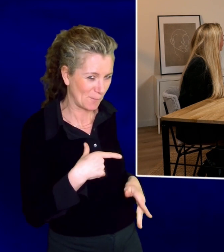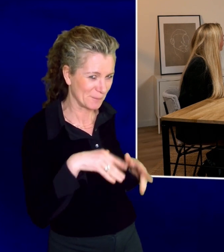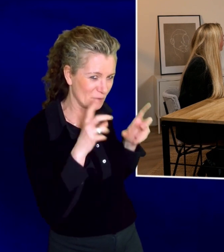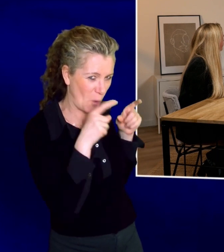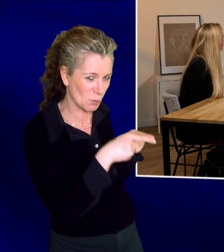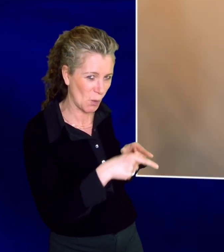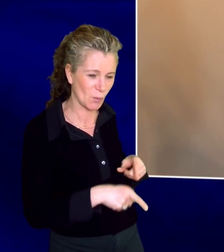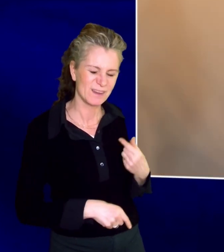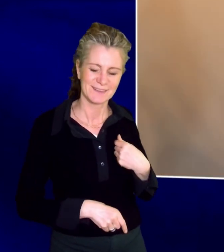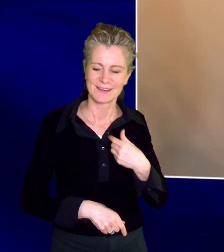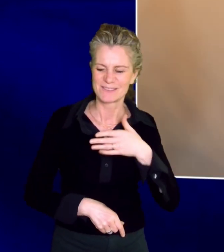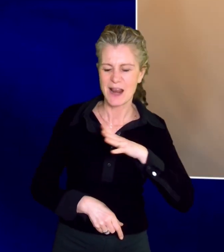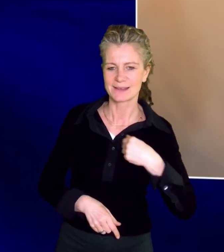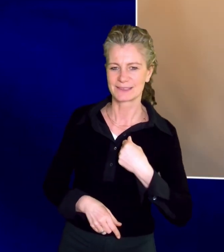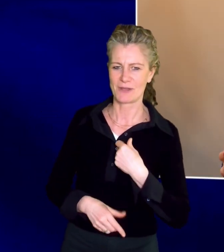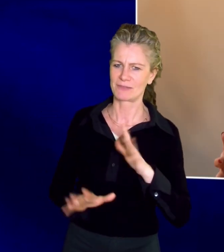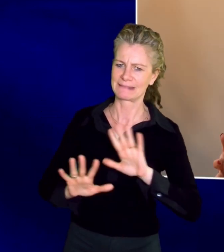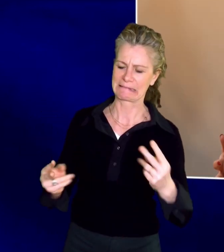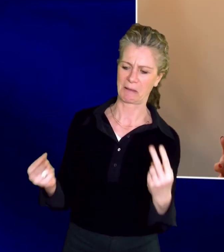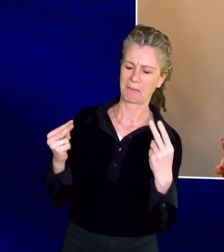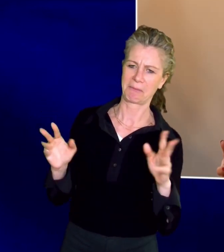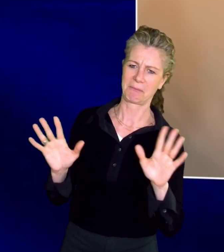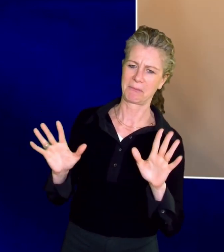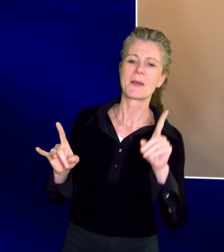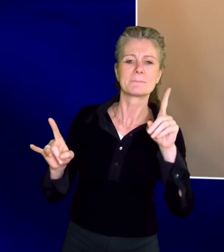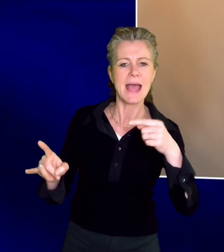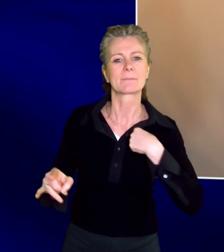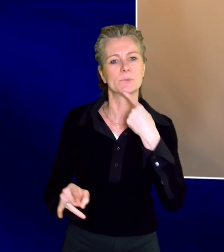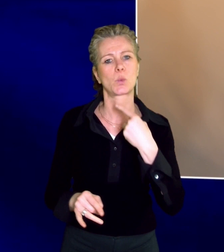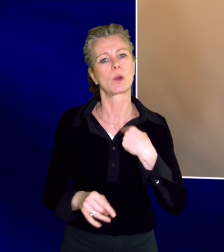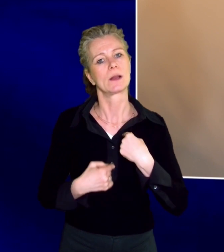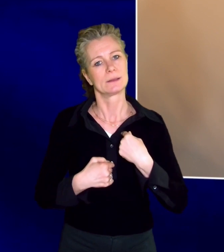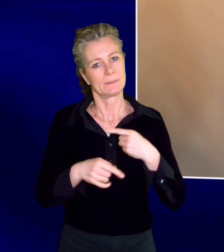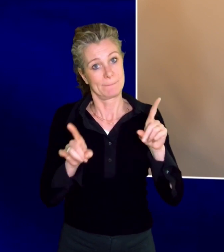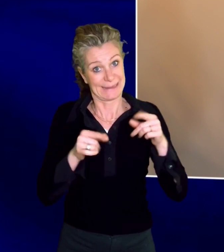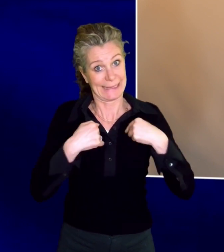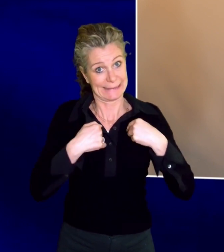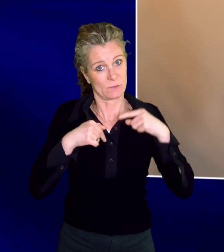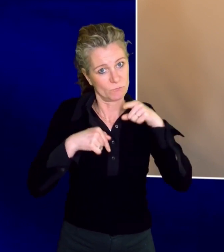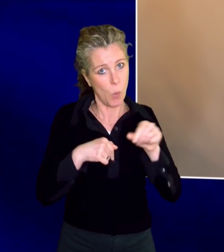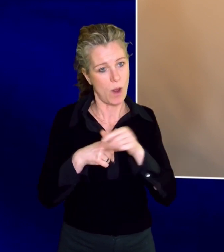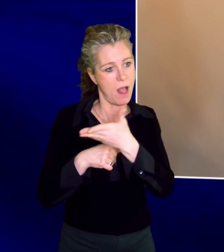Maar voor mij zit het omarmen in betekenis zijn voor anderen. En dat is ook vrijwilligerswerk doen voor de stichting...